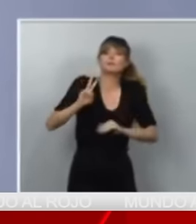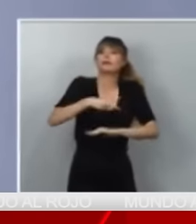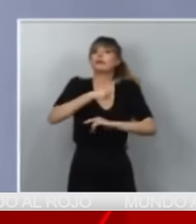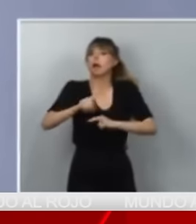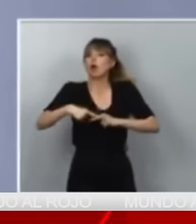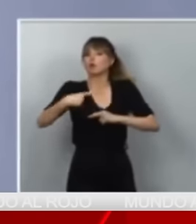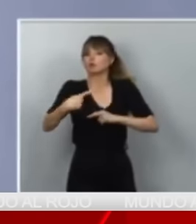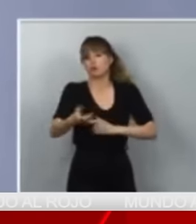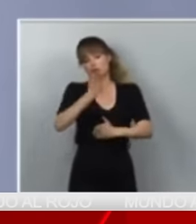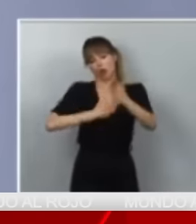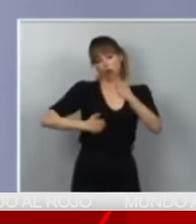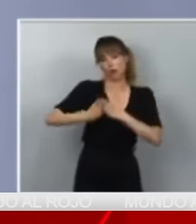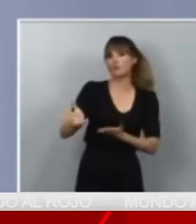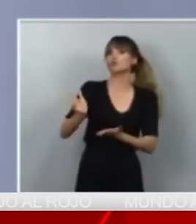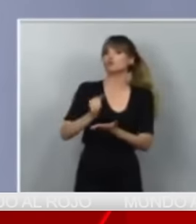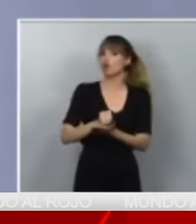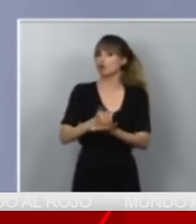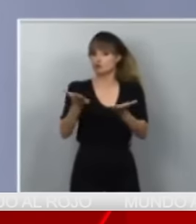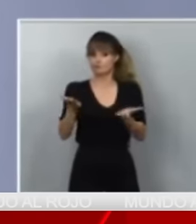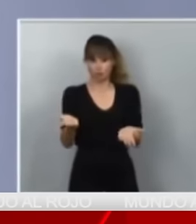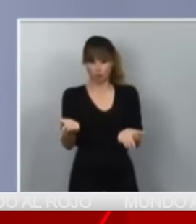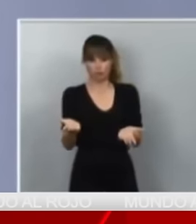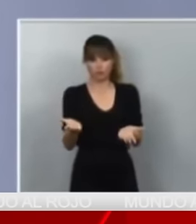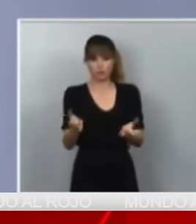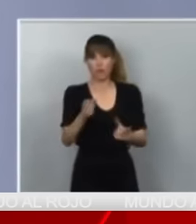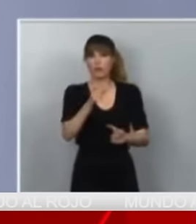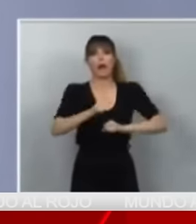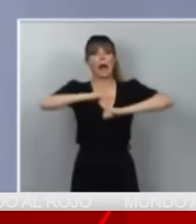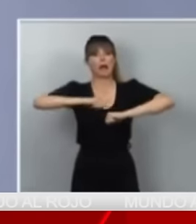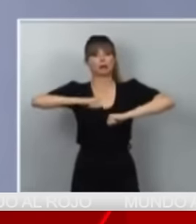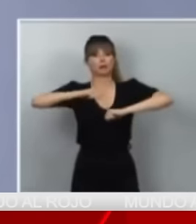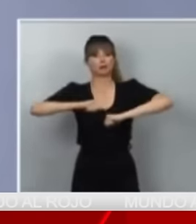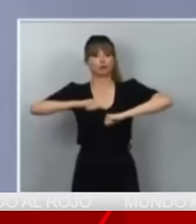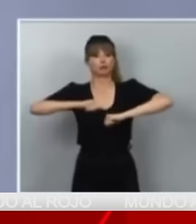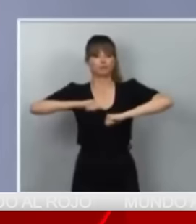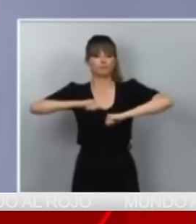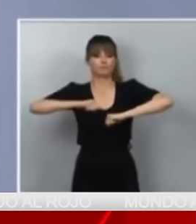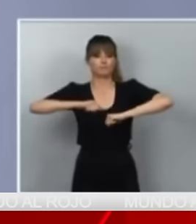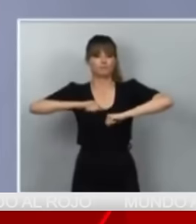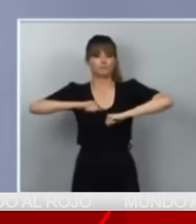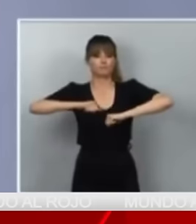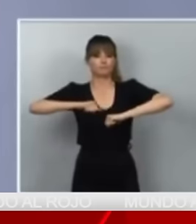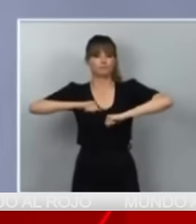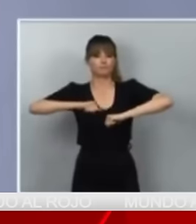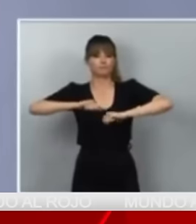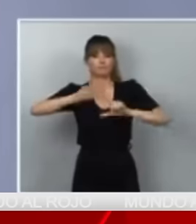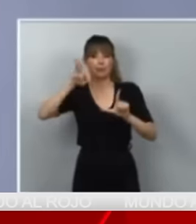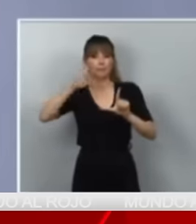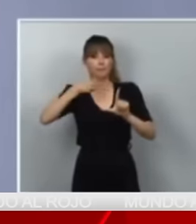de todos que solamente aquellos que son adultos accedan a determinadas páginas etiquetadas como